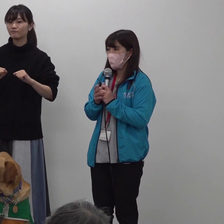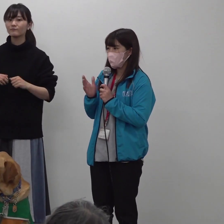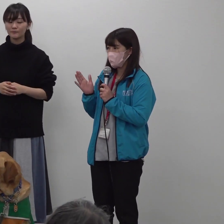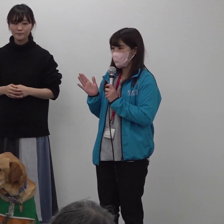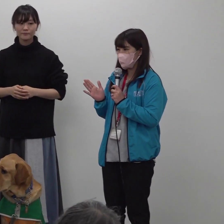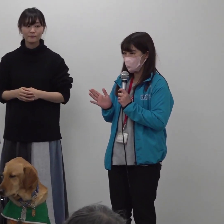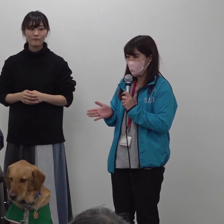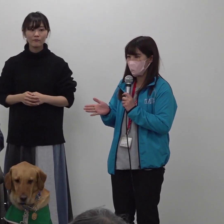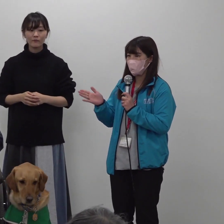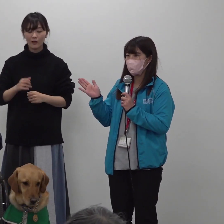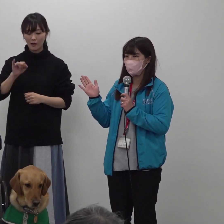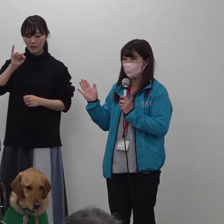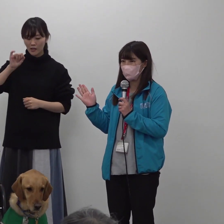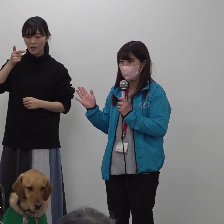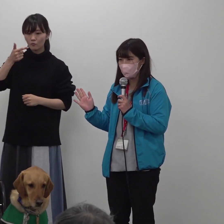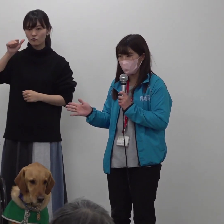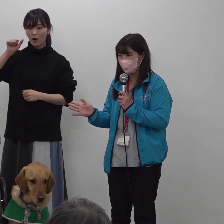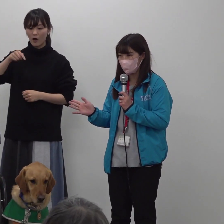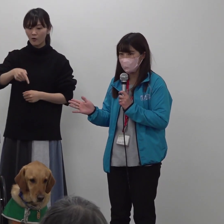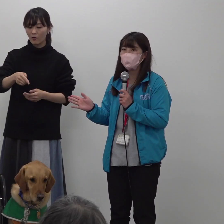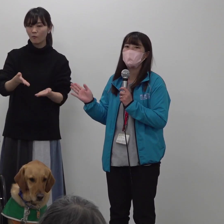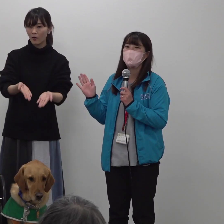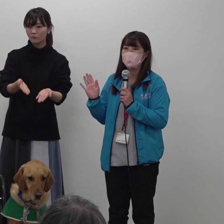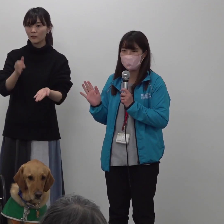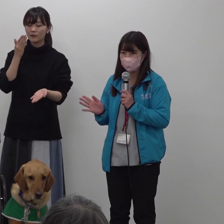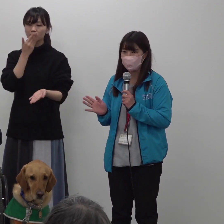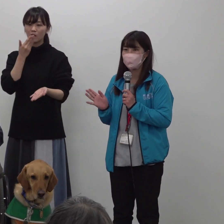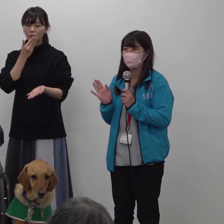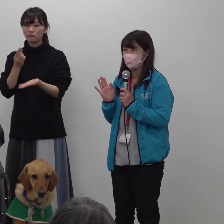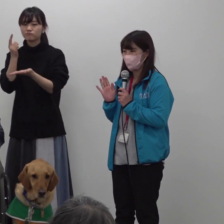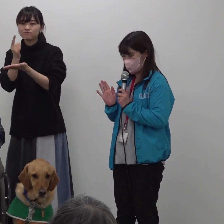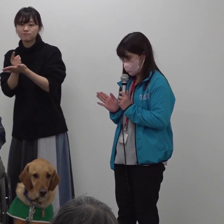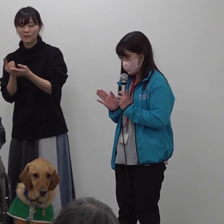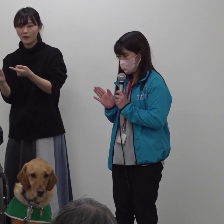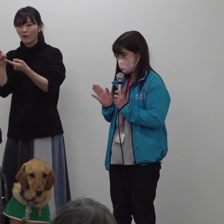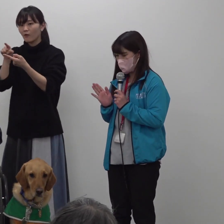なのでイムアは佐藤さんの介助犬にし かなれないということです